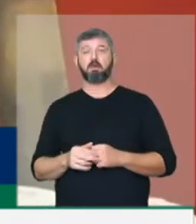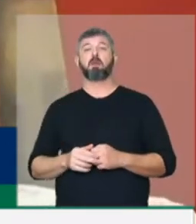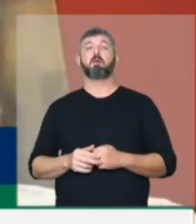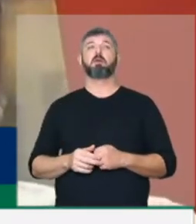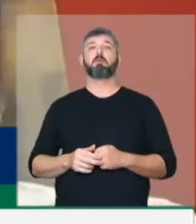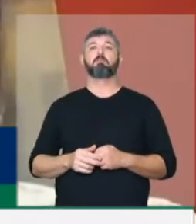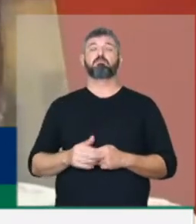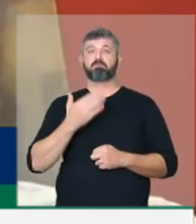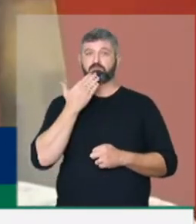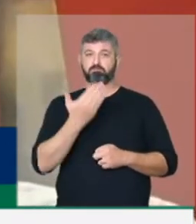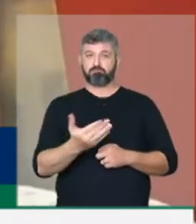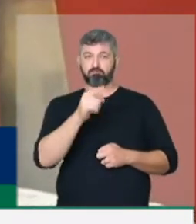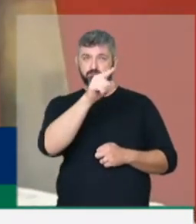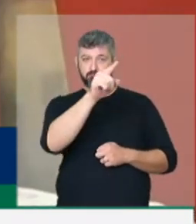TEMA DE UMA CPI, PEDIR A V.EXA. QUE ACOLHA O PEDIDO DE